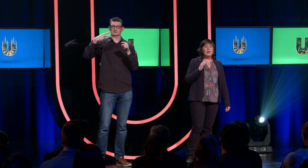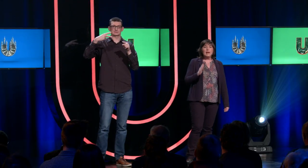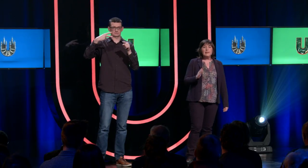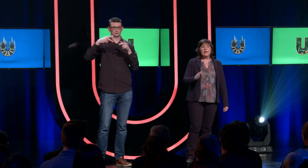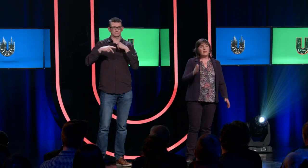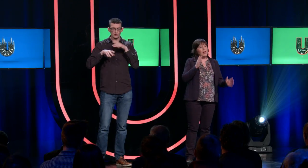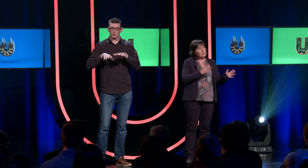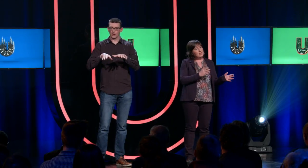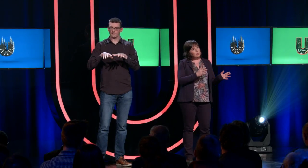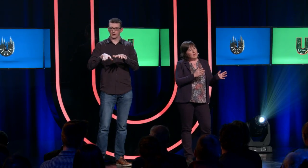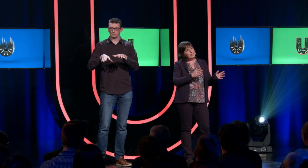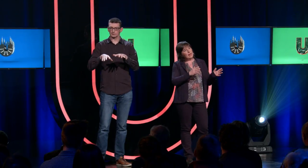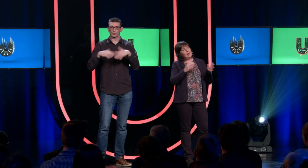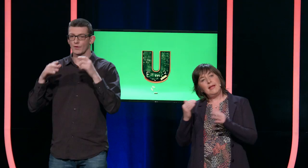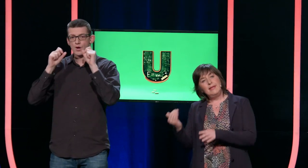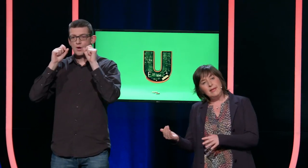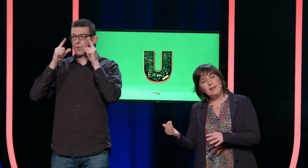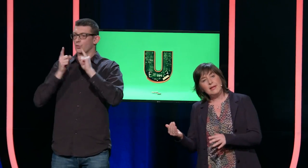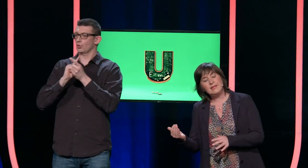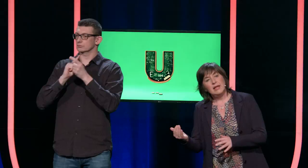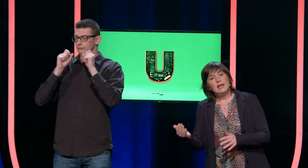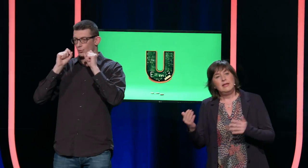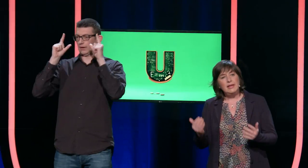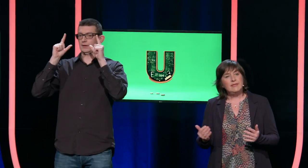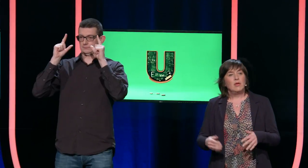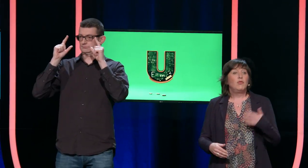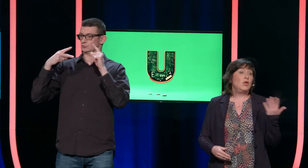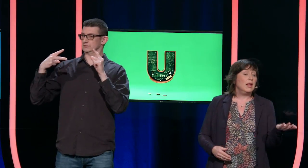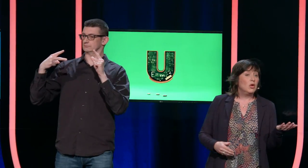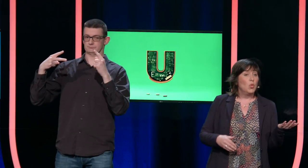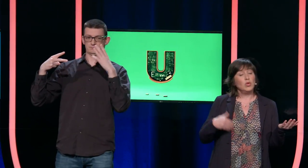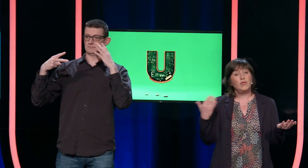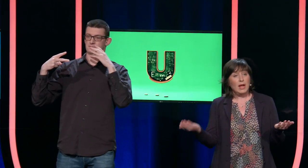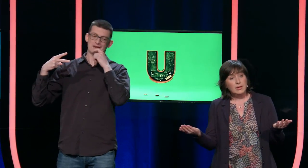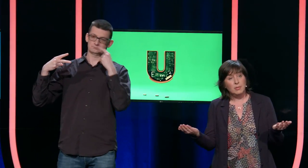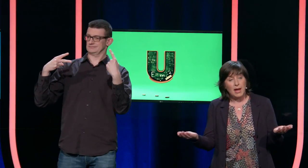De reden waarom Vlaamse Gebarentaal en Nederlands niet voor elk woord of elk gebaar